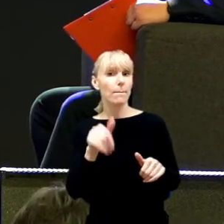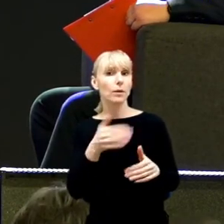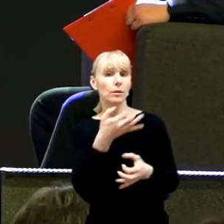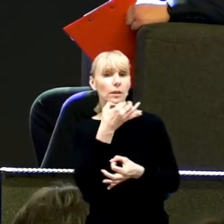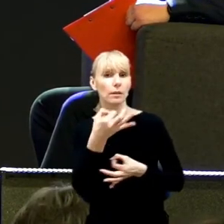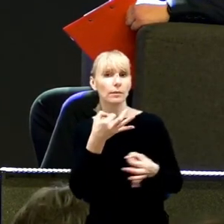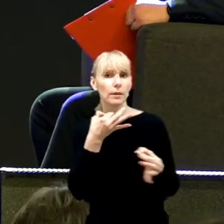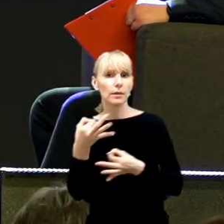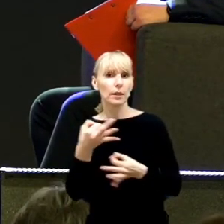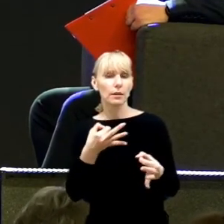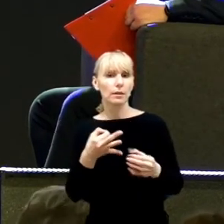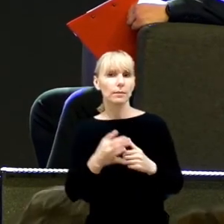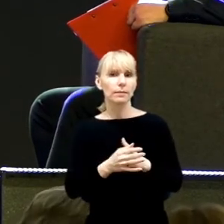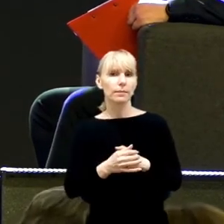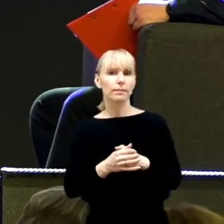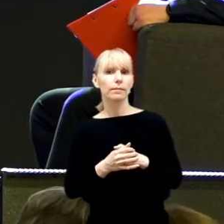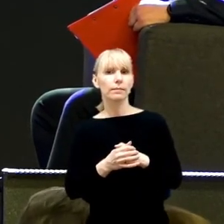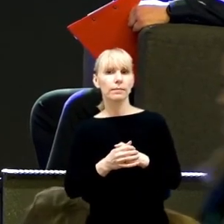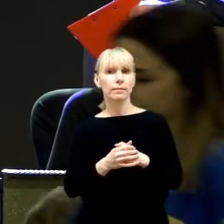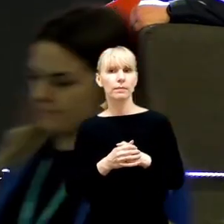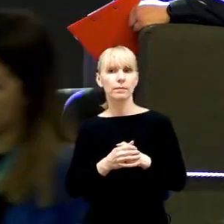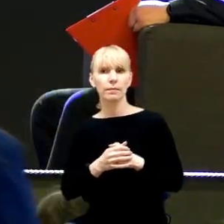Czy mamy tam możliwość podania mikrofonu?